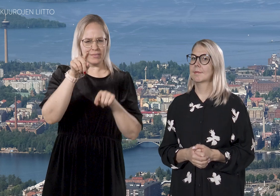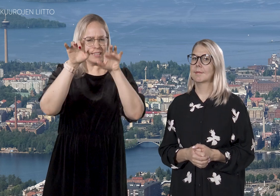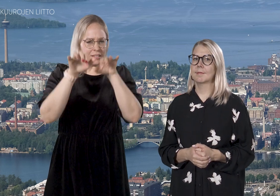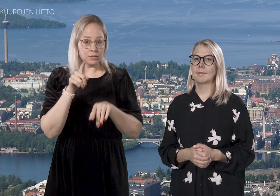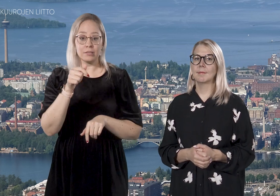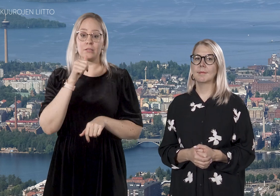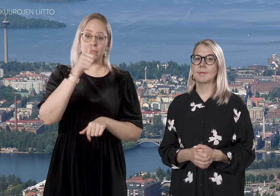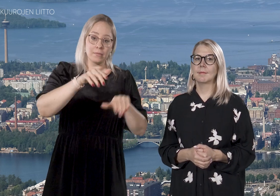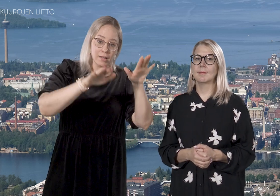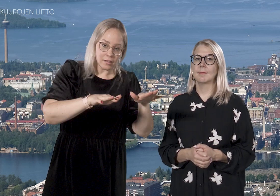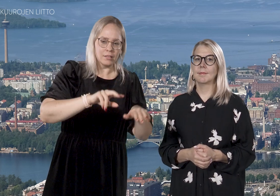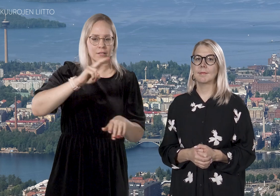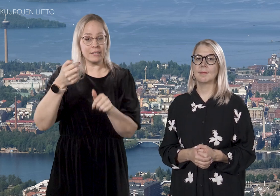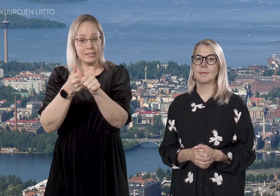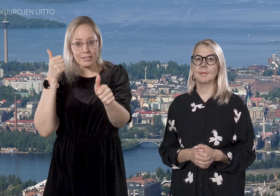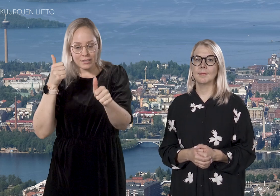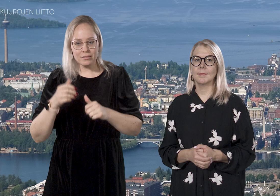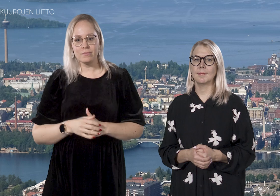tuletko paikan päälle vai osallistutko etänä.